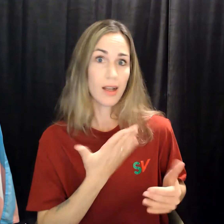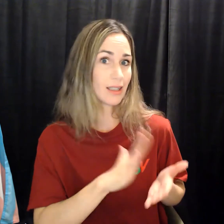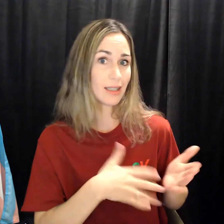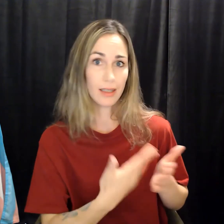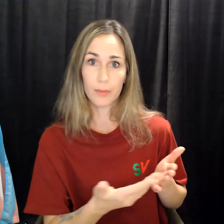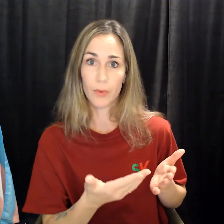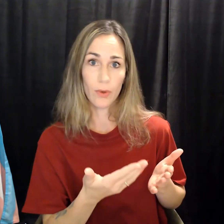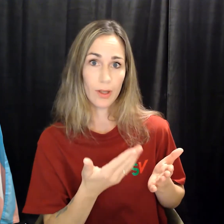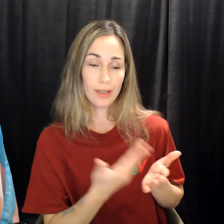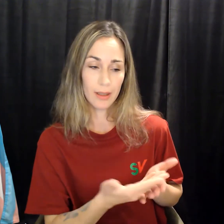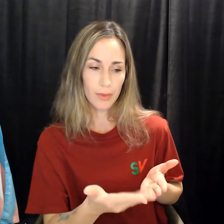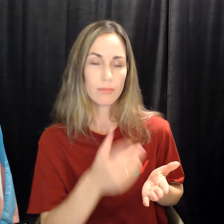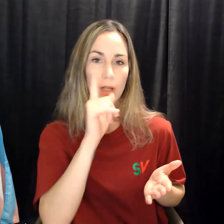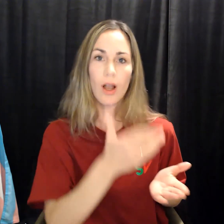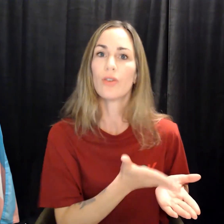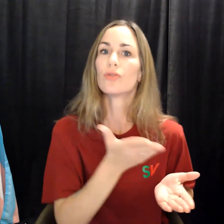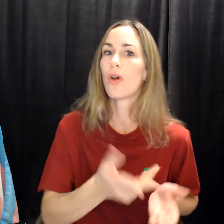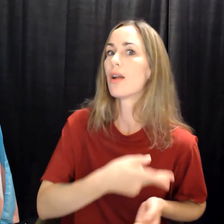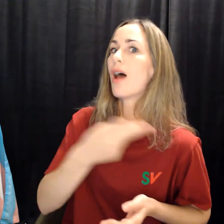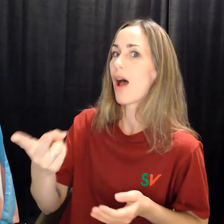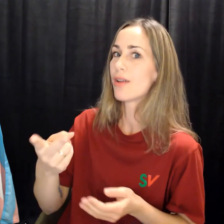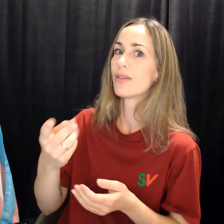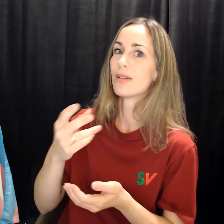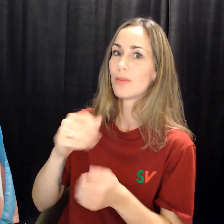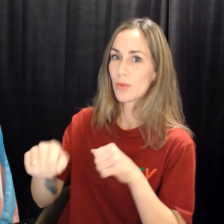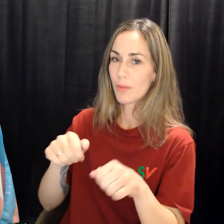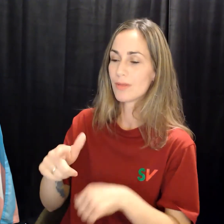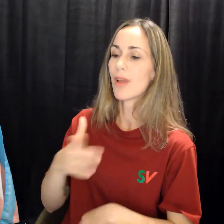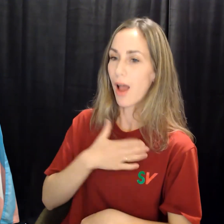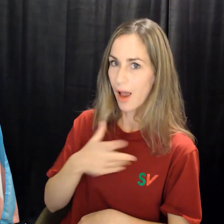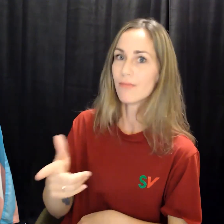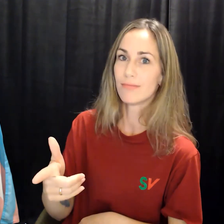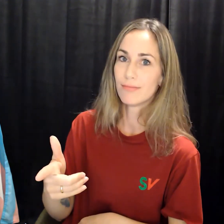hos en annen kommune dersom bostedskommunen ikke har tegnspråklig tilbud.